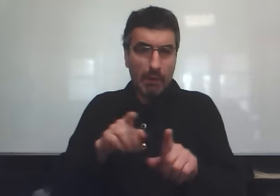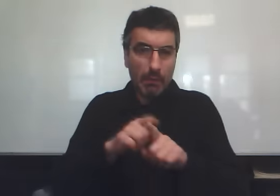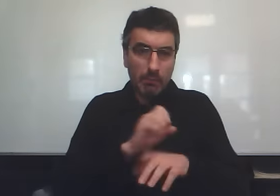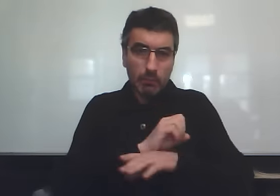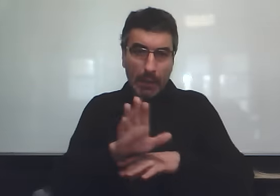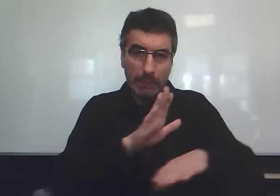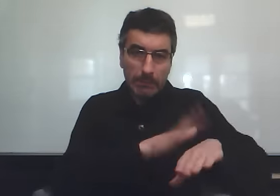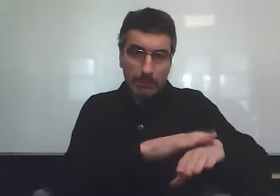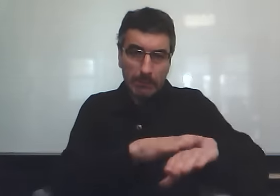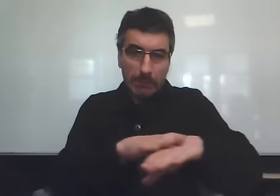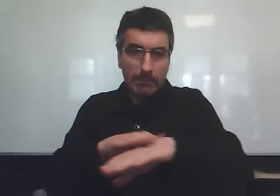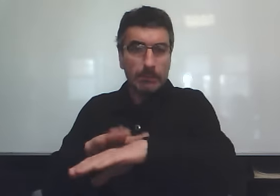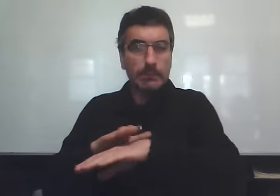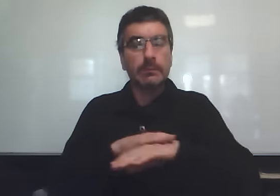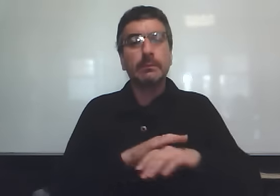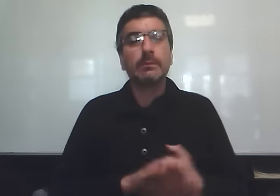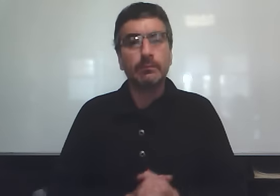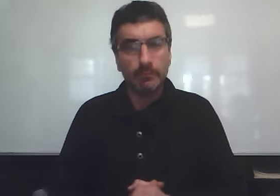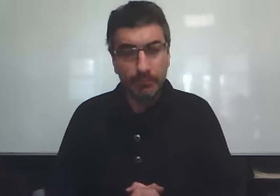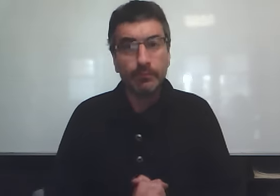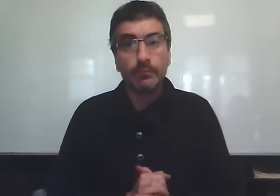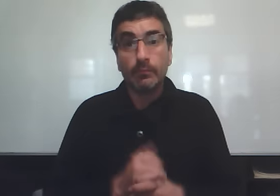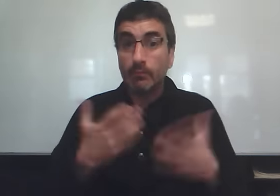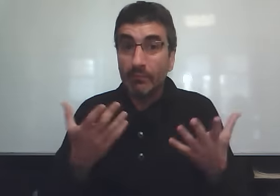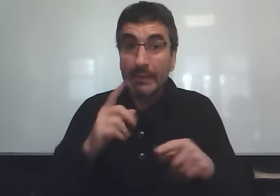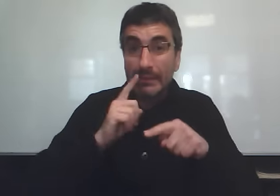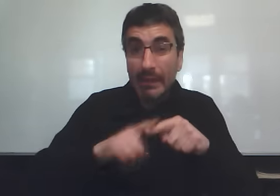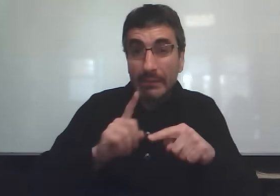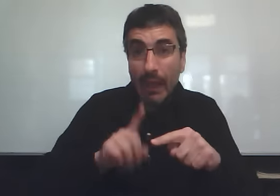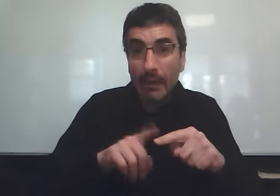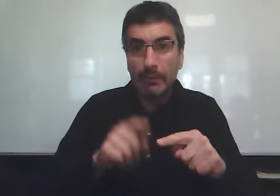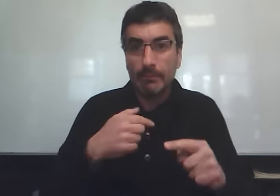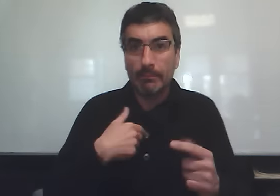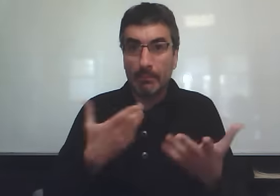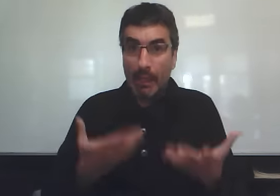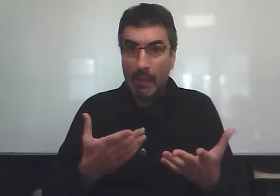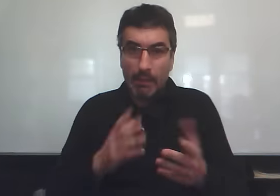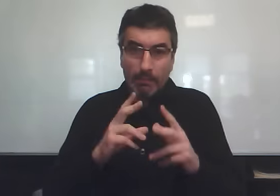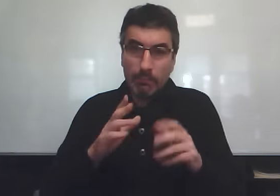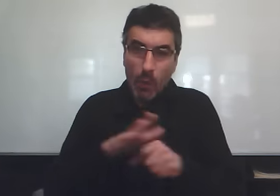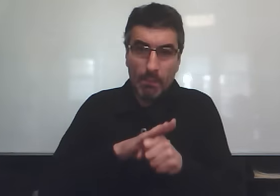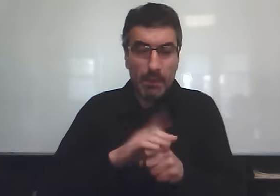nous souhaitons informer, prévenir avant aux journalistes. Maintenant, les détails sont pas encore complets,